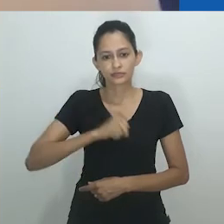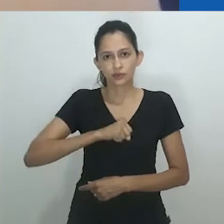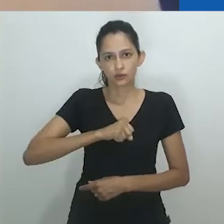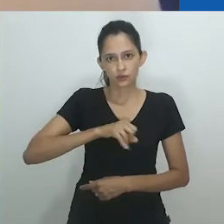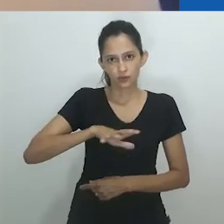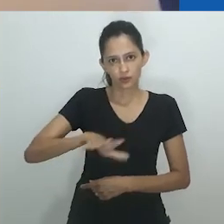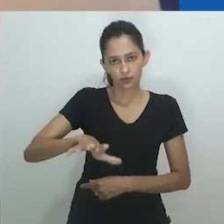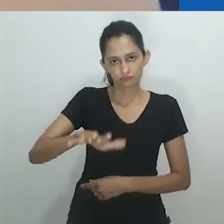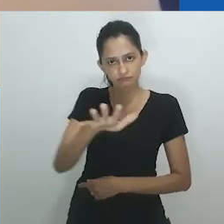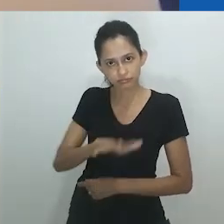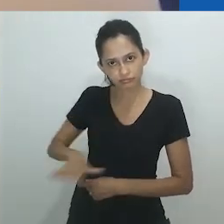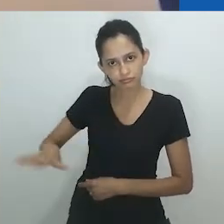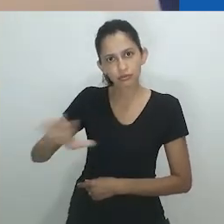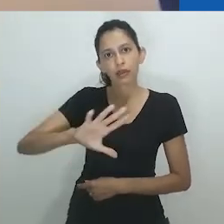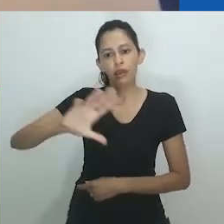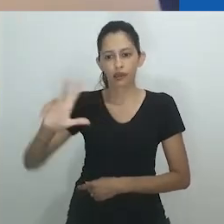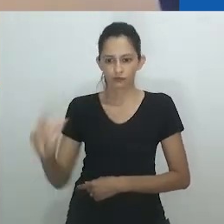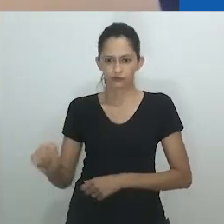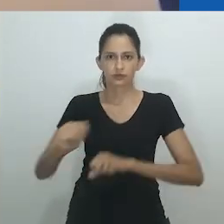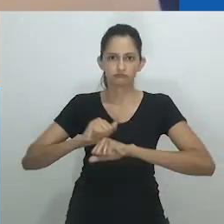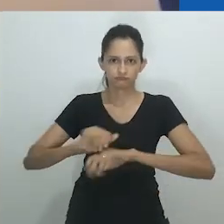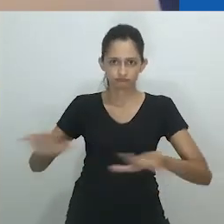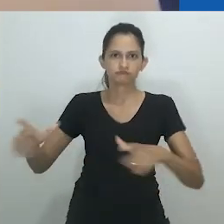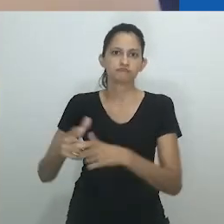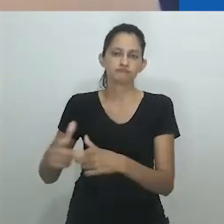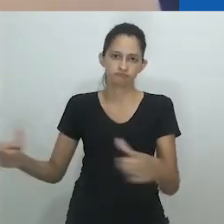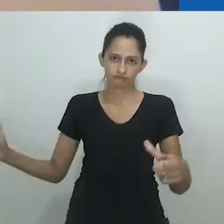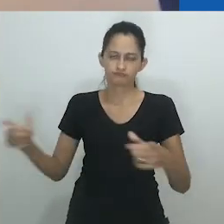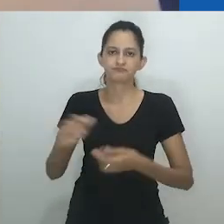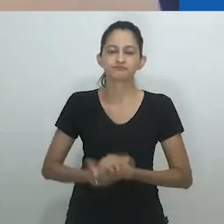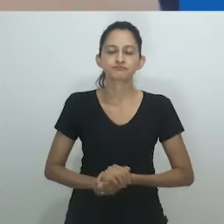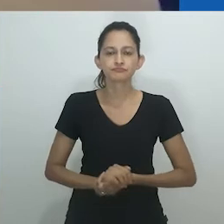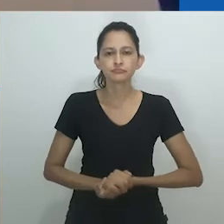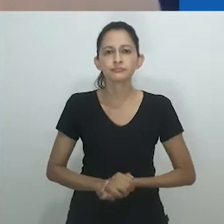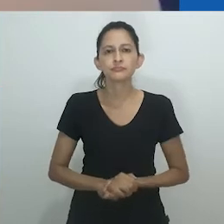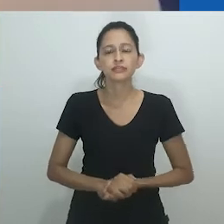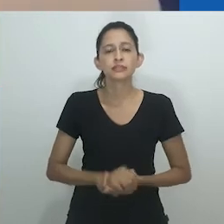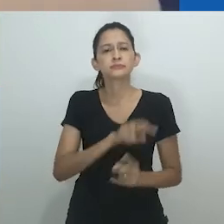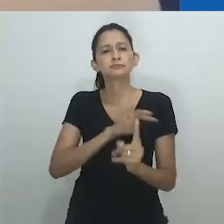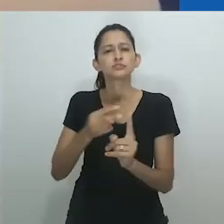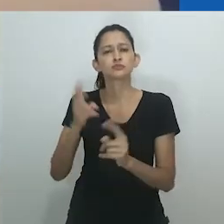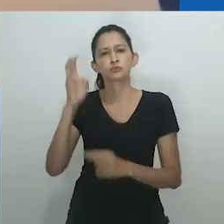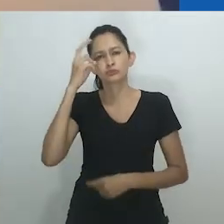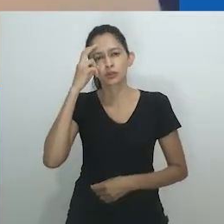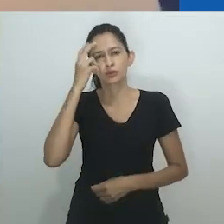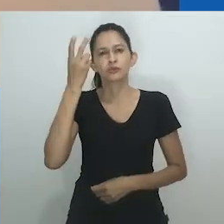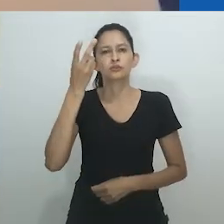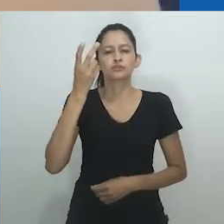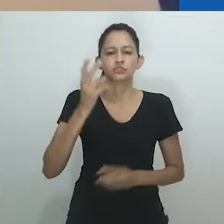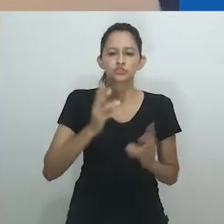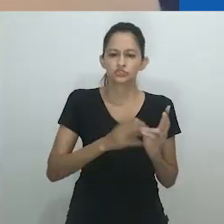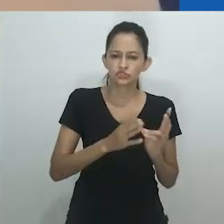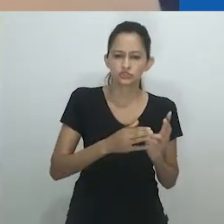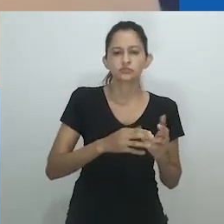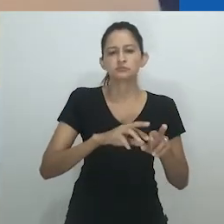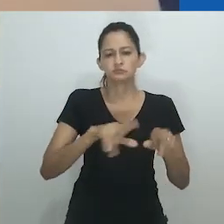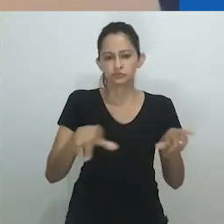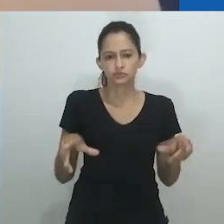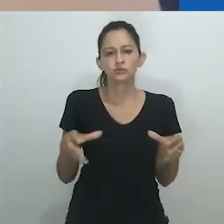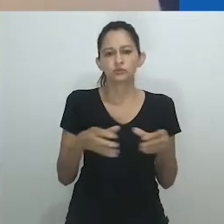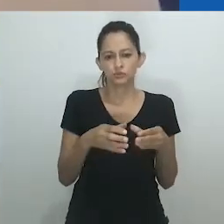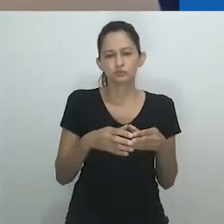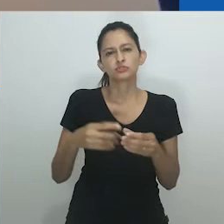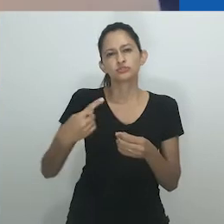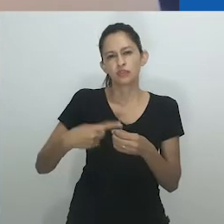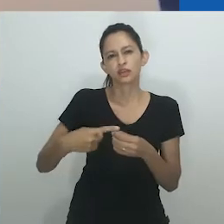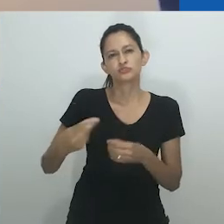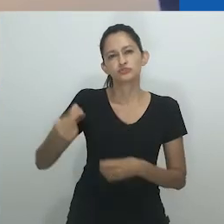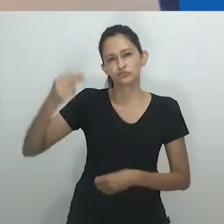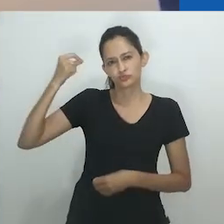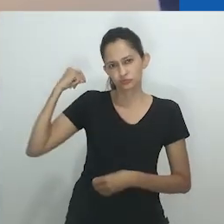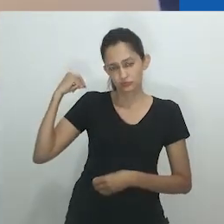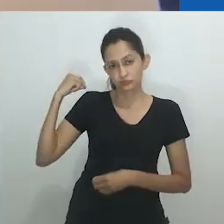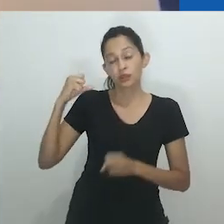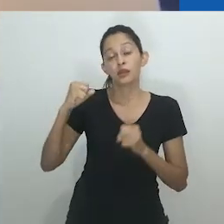“a linguagem e o fazer da língua além do meio inglês para diversas línguas e linguagens africanas são importantes para queerizar a África queer.